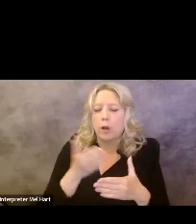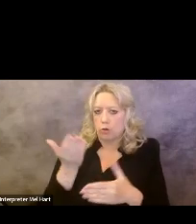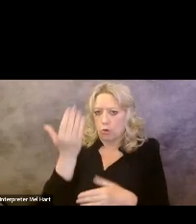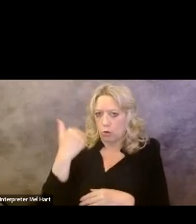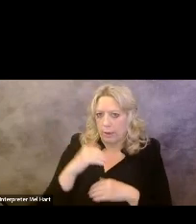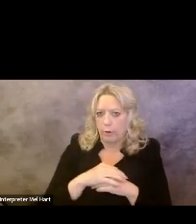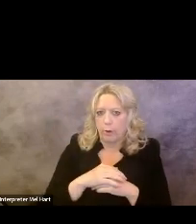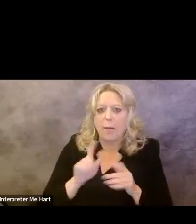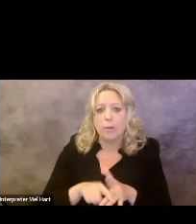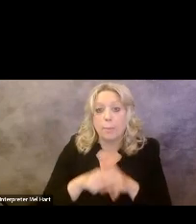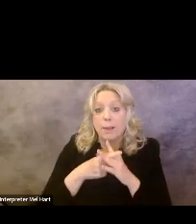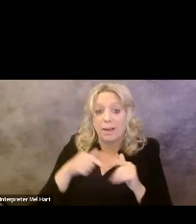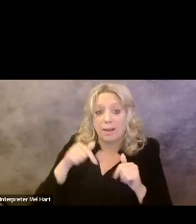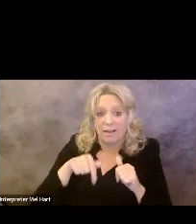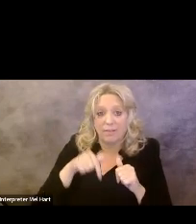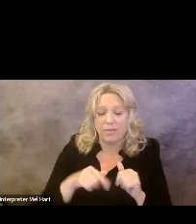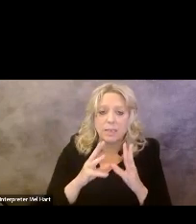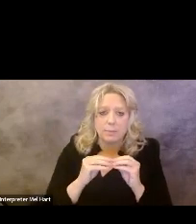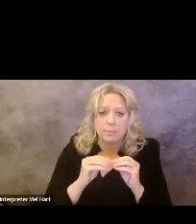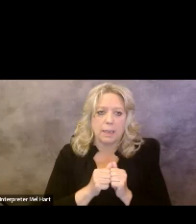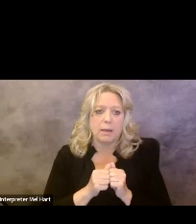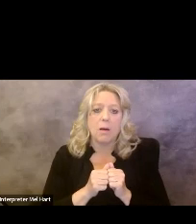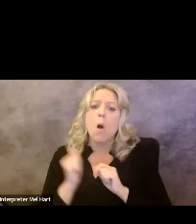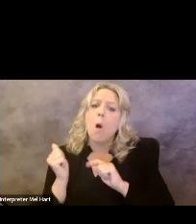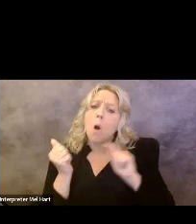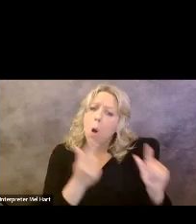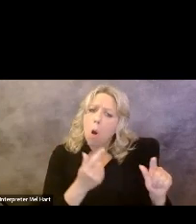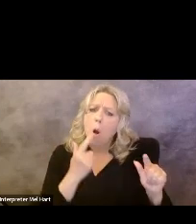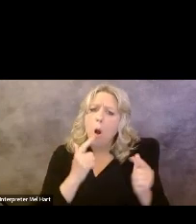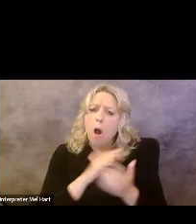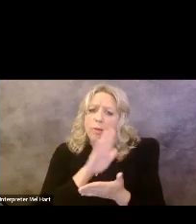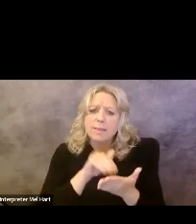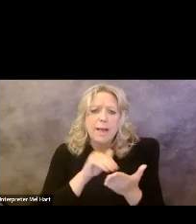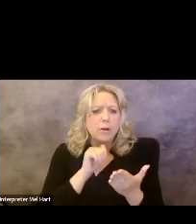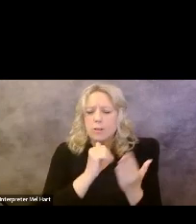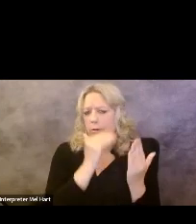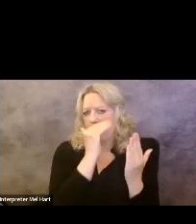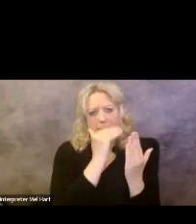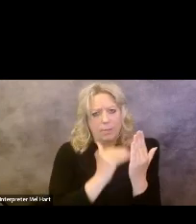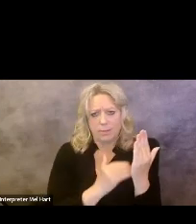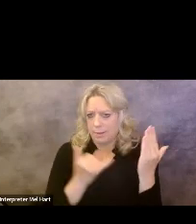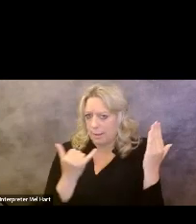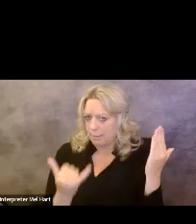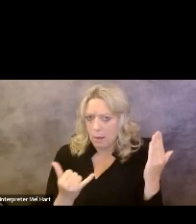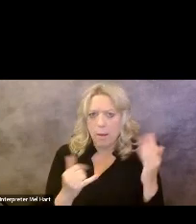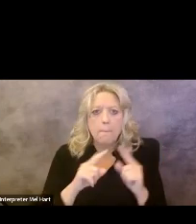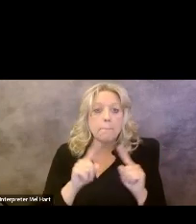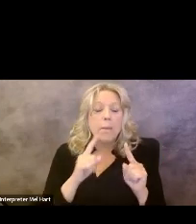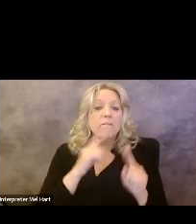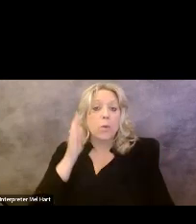no todos los centros están listados actualmente; sin embargo, en futuras actualizaciones, verá los